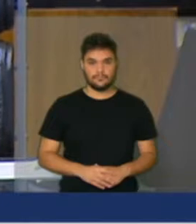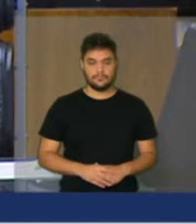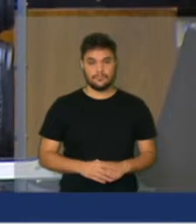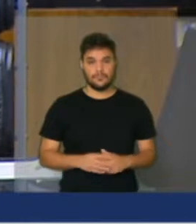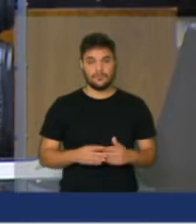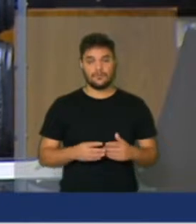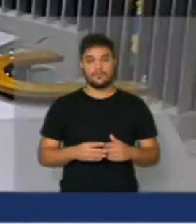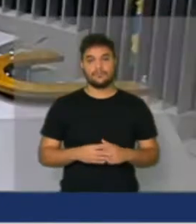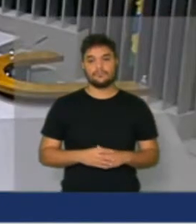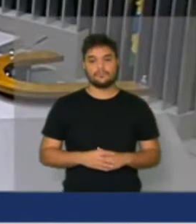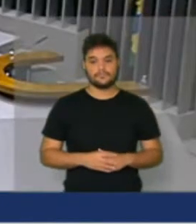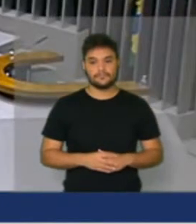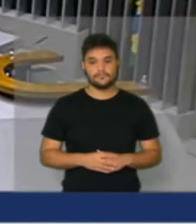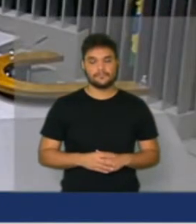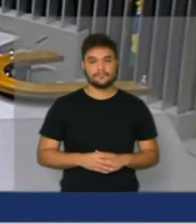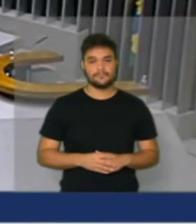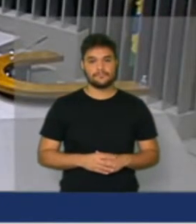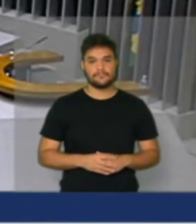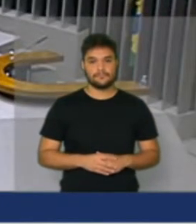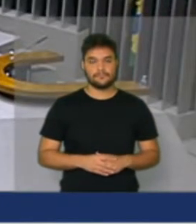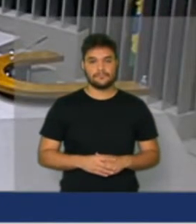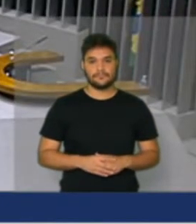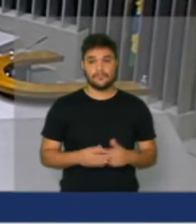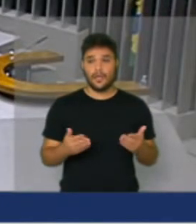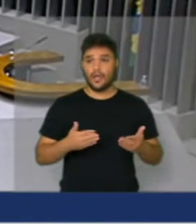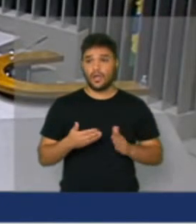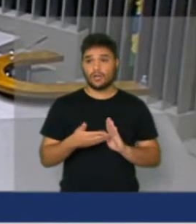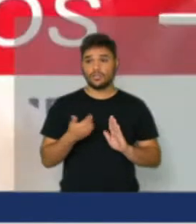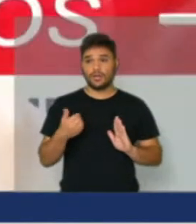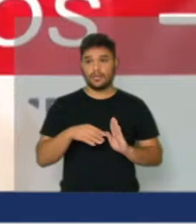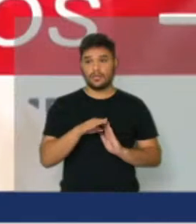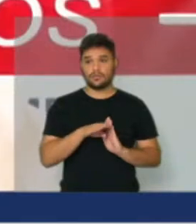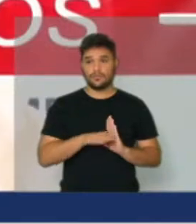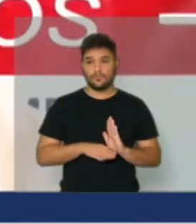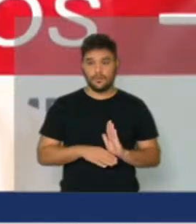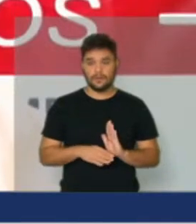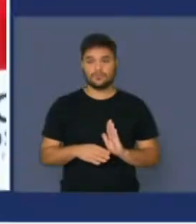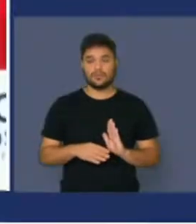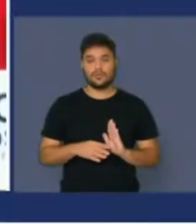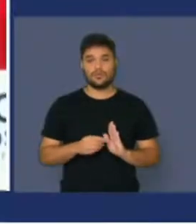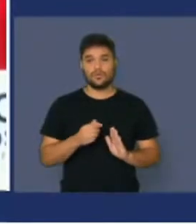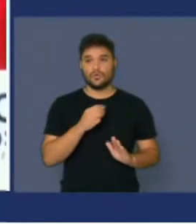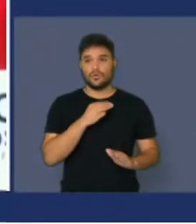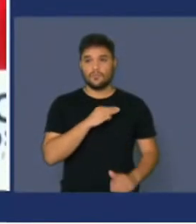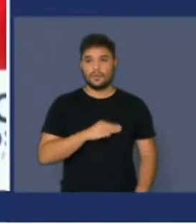DEM? -- [REPÓRTER]: EM APRECIAÇÃO NESSE MOMENTO, REQUERIMENTO DE RETIRADA DE PAUTA DA CONVOCAÇÃO DO